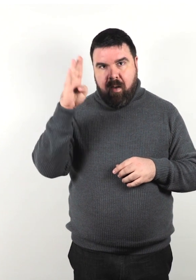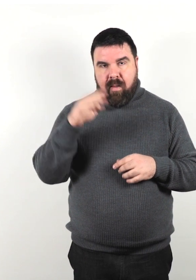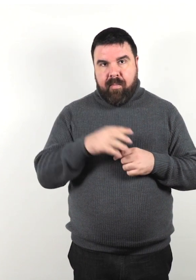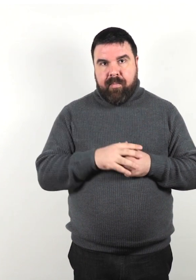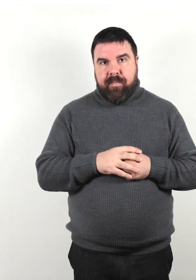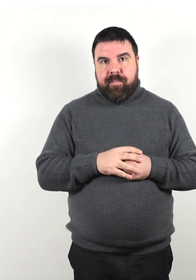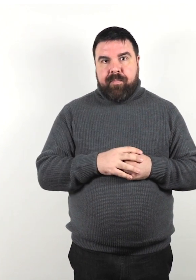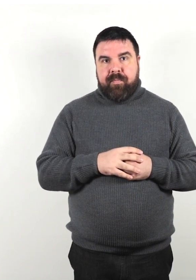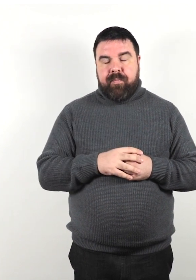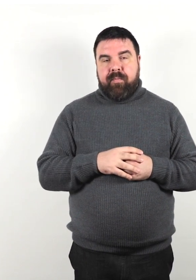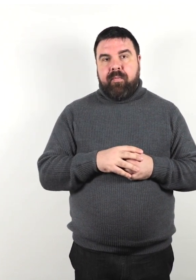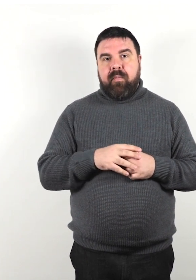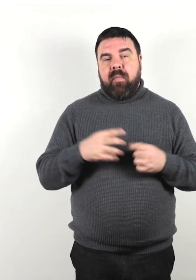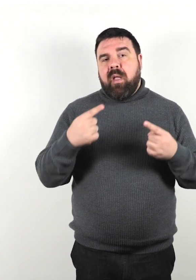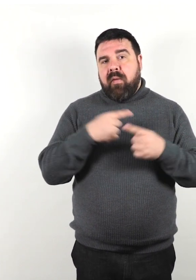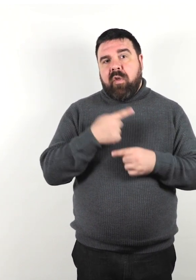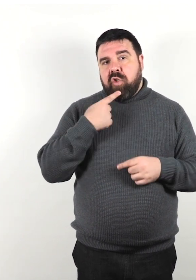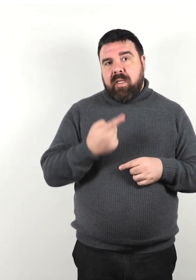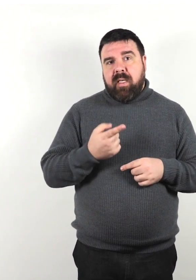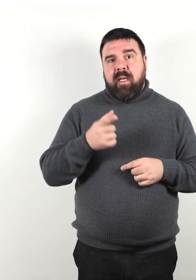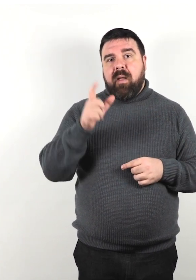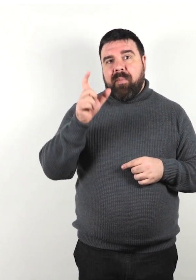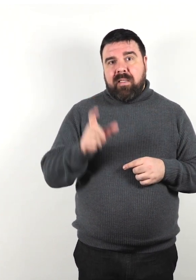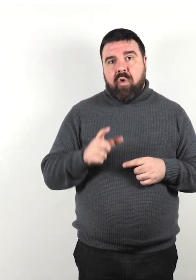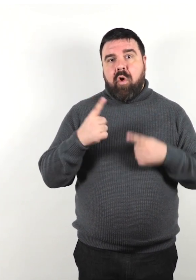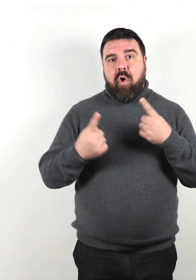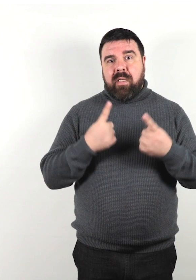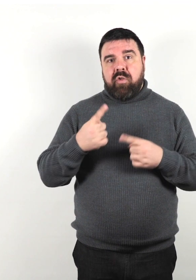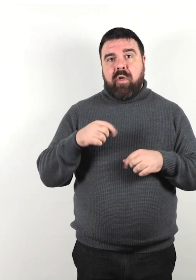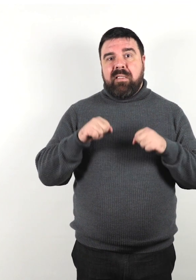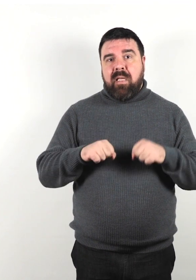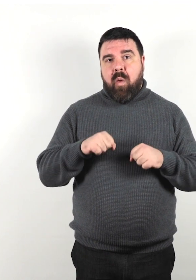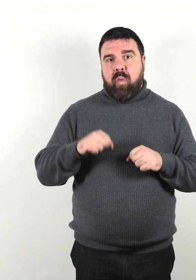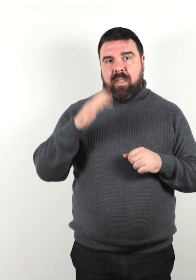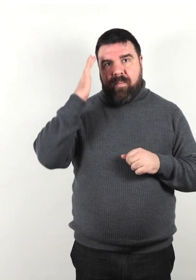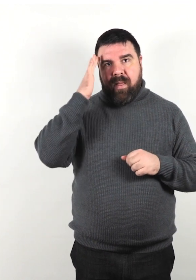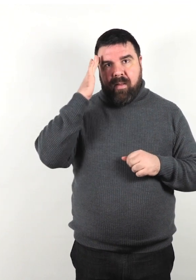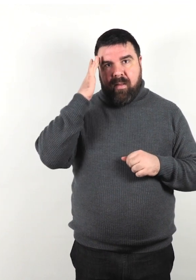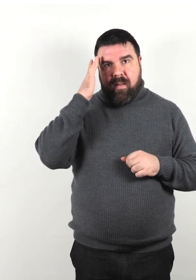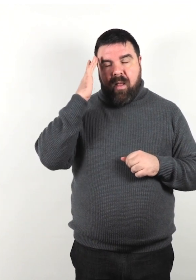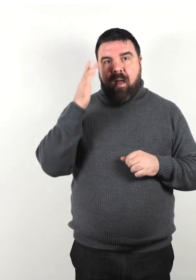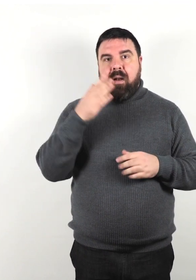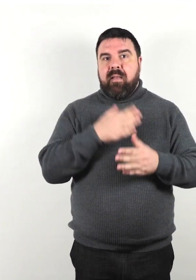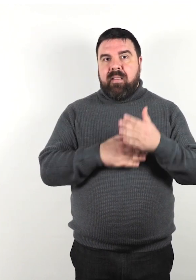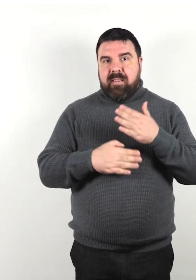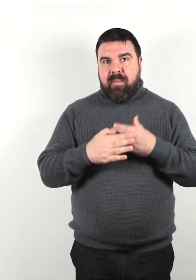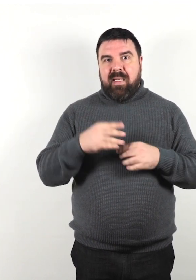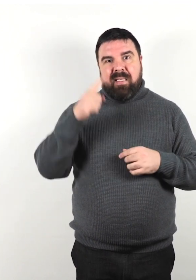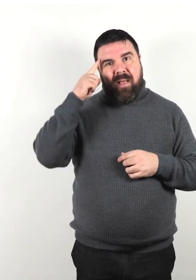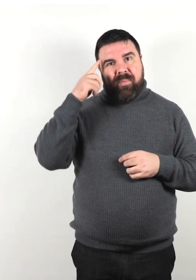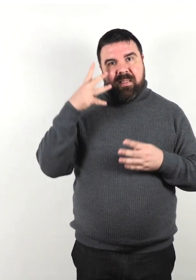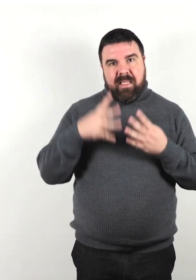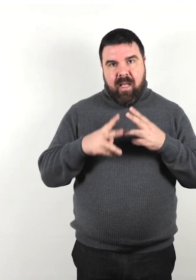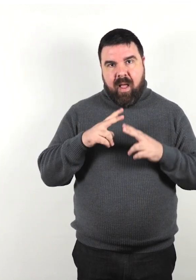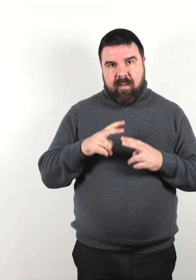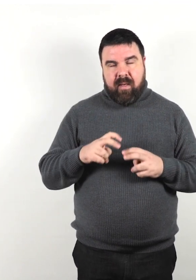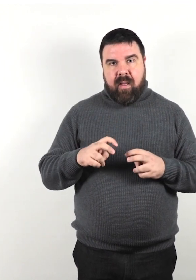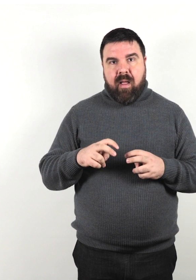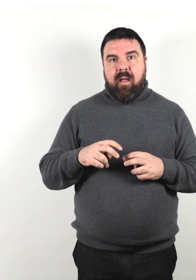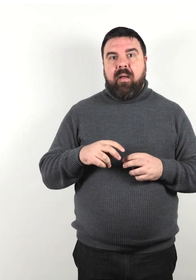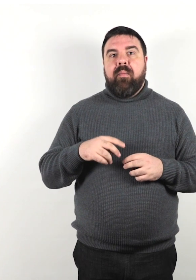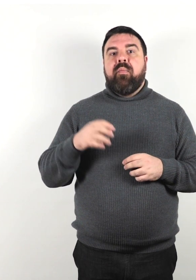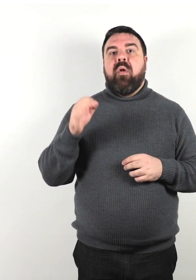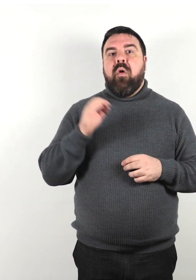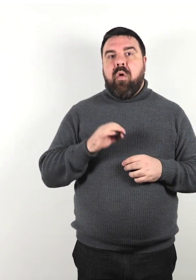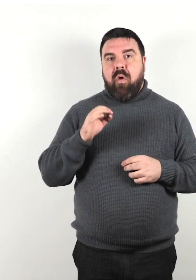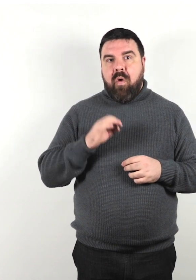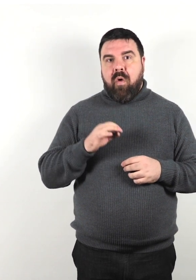Di piuttosto persona con condizione di salute mentale come una disabilità psichiatrica oppure utilizza il termine salute mentale